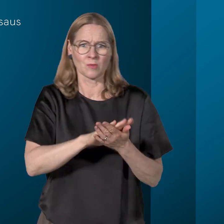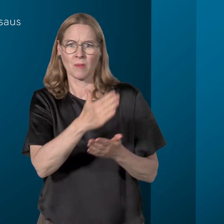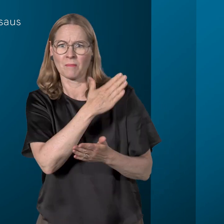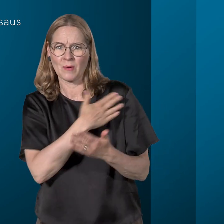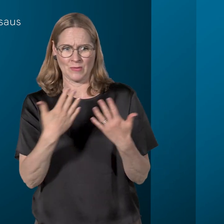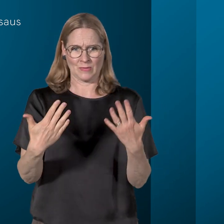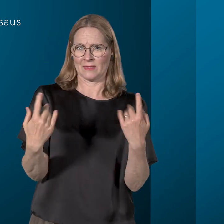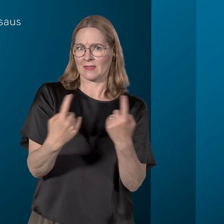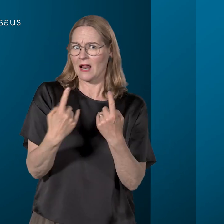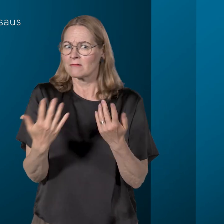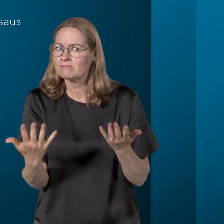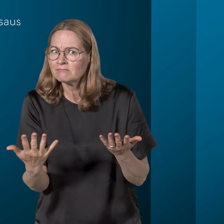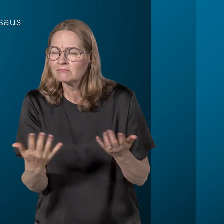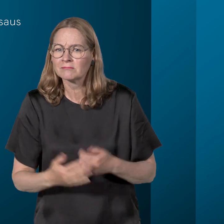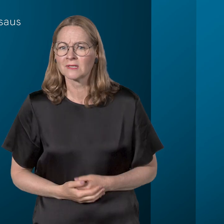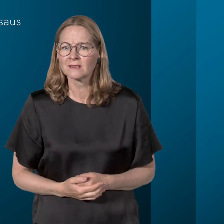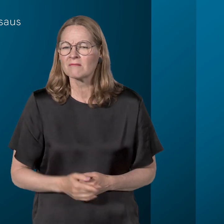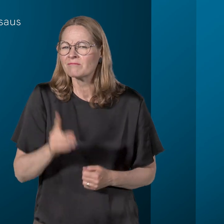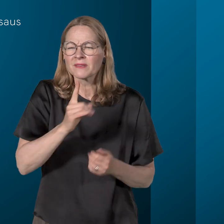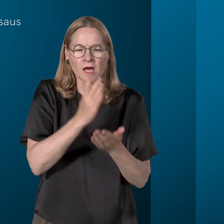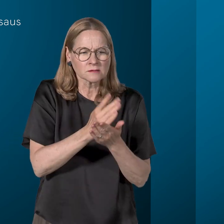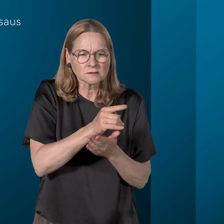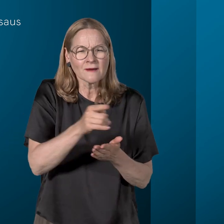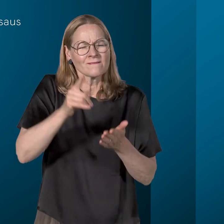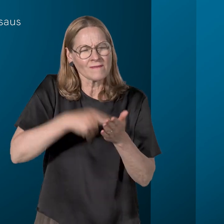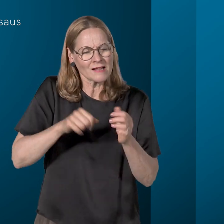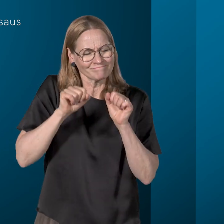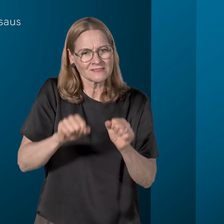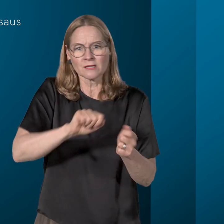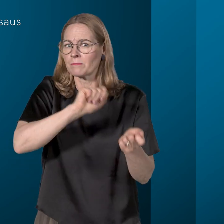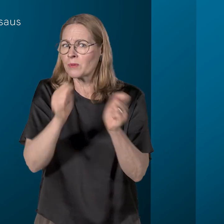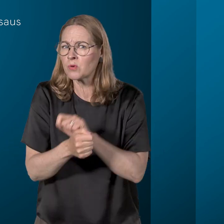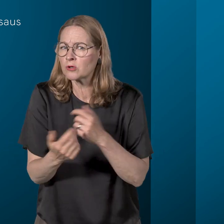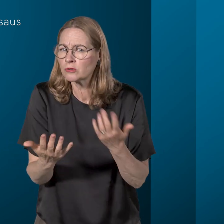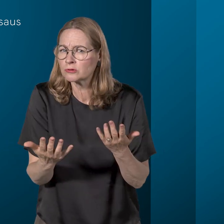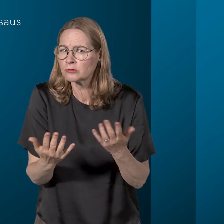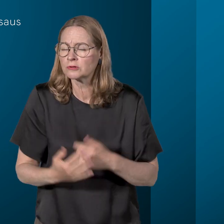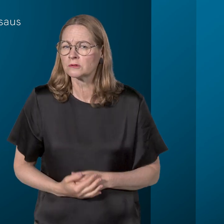tulkkauspalvelun nykyisestä tilanteesta? Entä mitkä asiat vaatisivat muutosta?